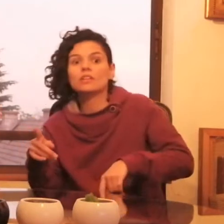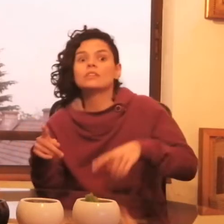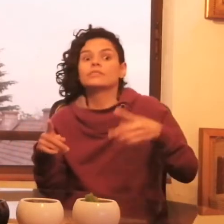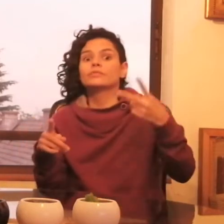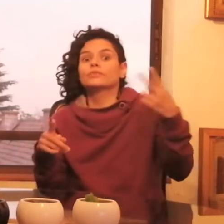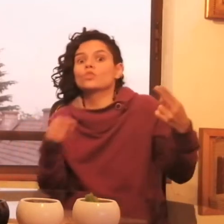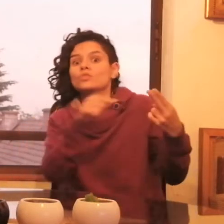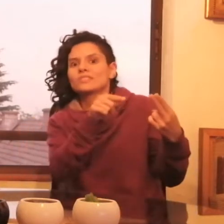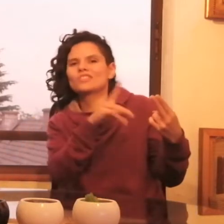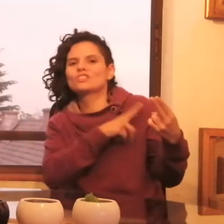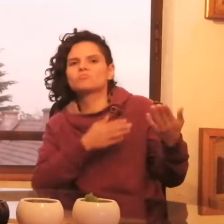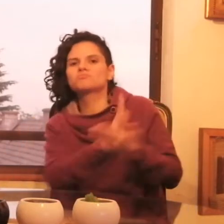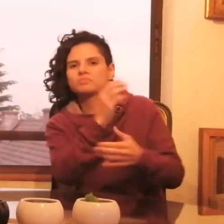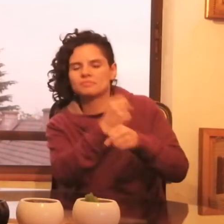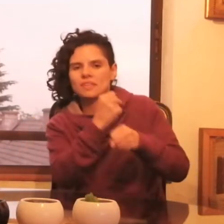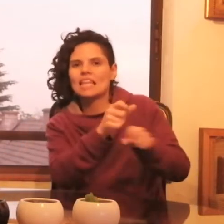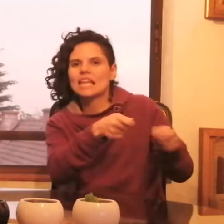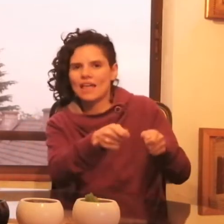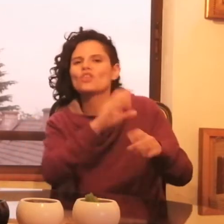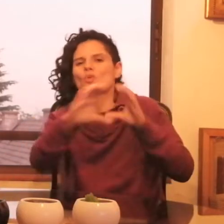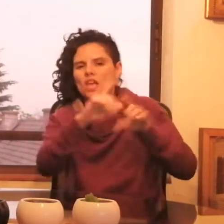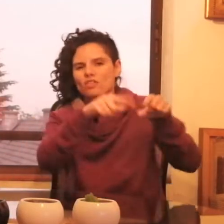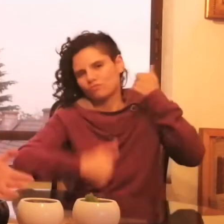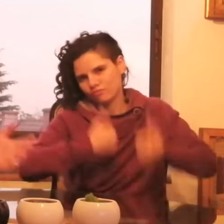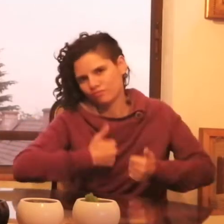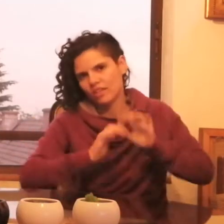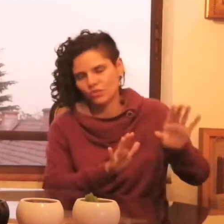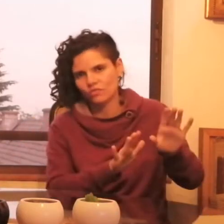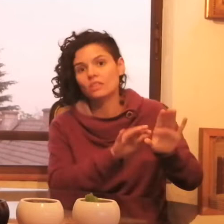comunicadores los dos y bien y después entonces ahora cuando yo terminé sonido